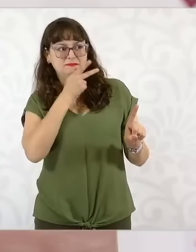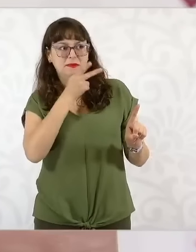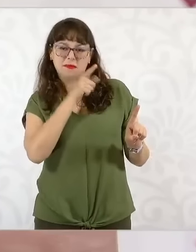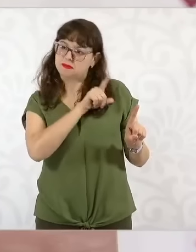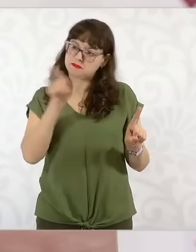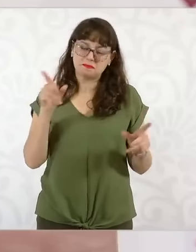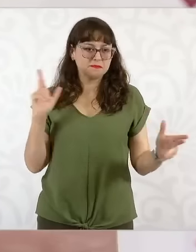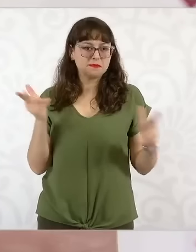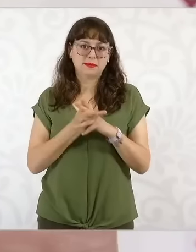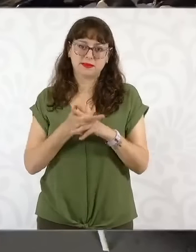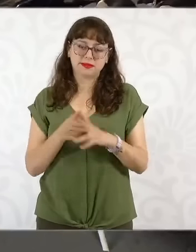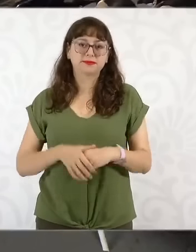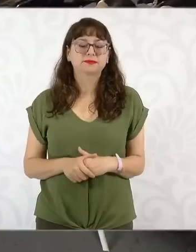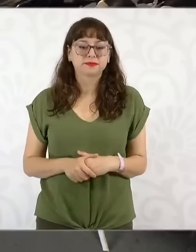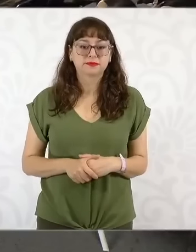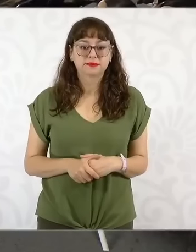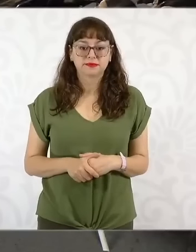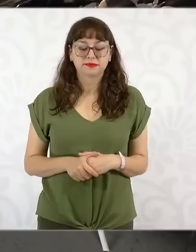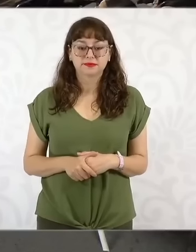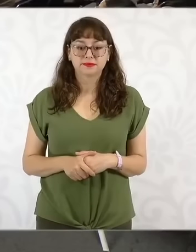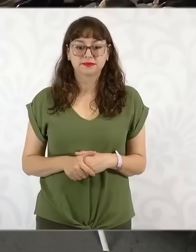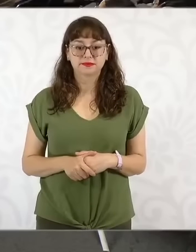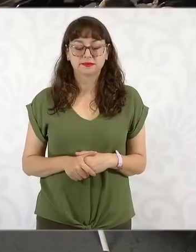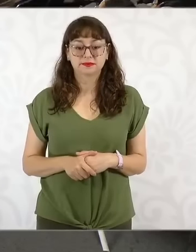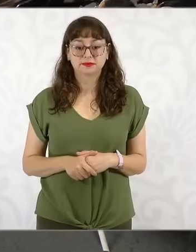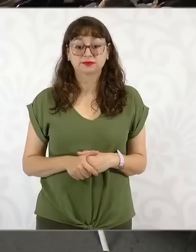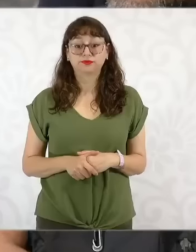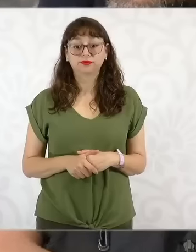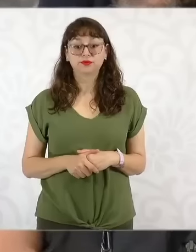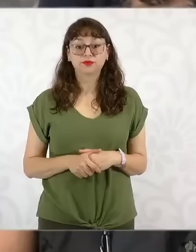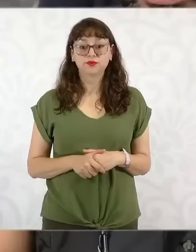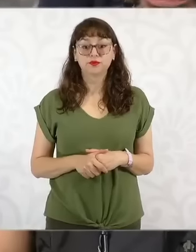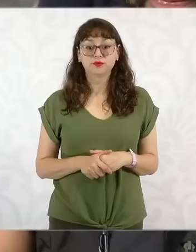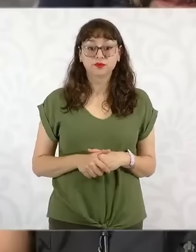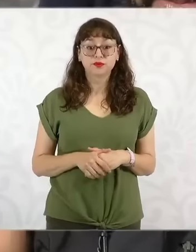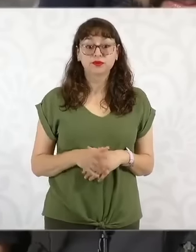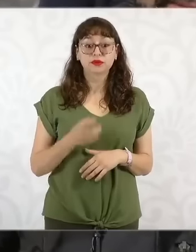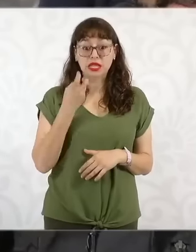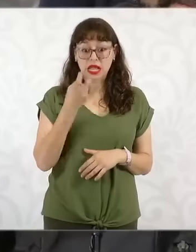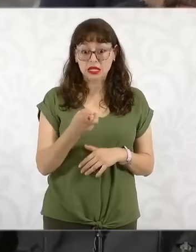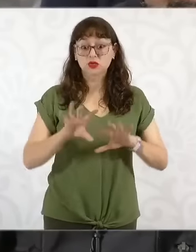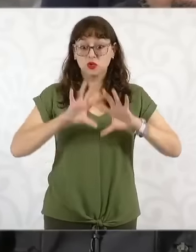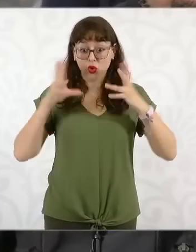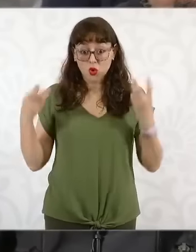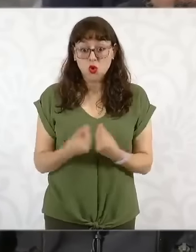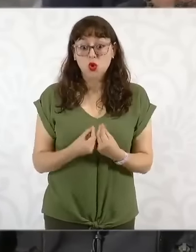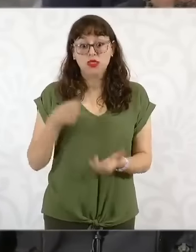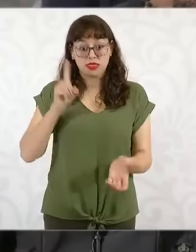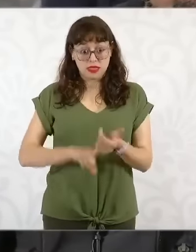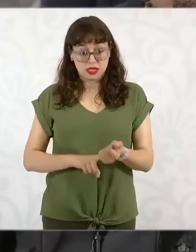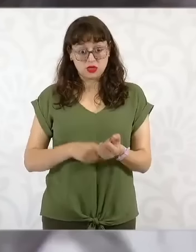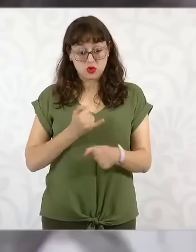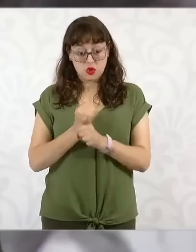el feminicidio. Este caso eh se integra a toda la investigación o se sigue de una manera separada.